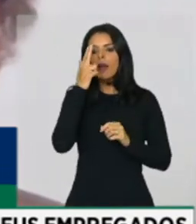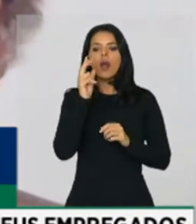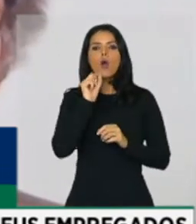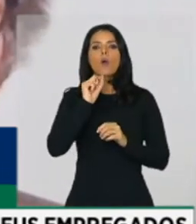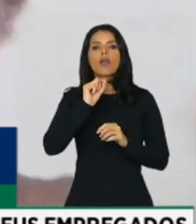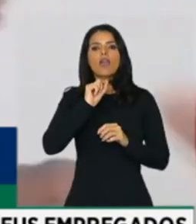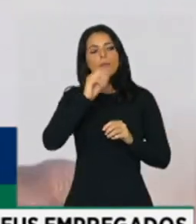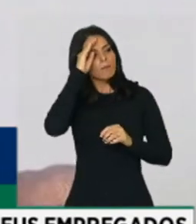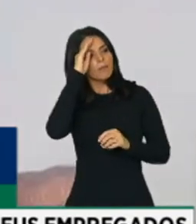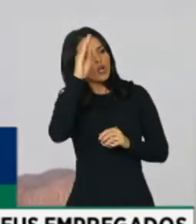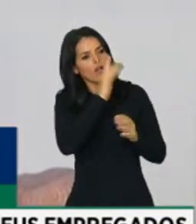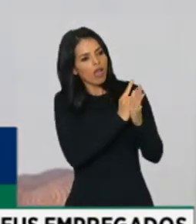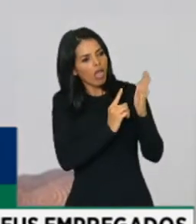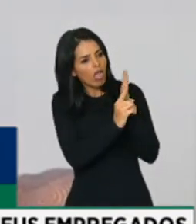UMA CORRUPÇÃO DE PRIORIDADES